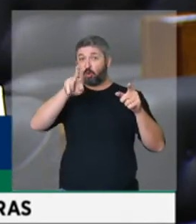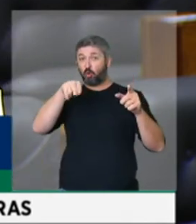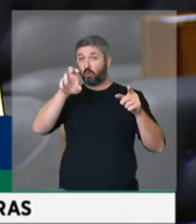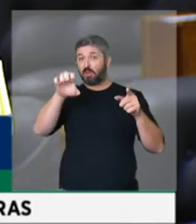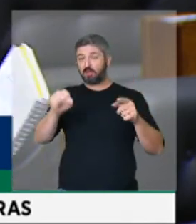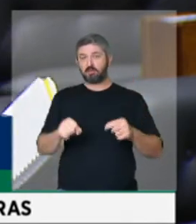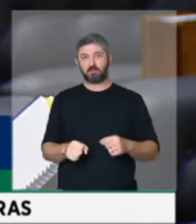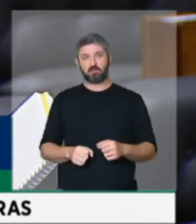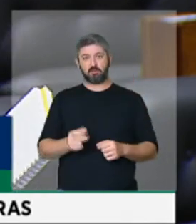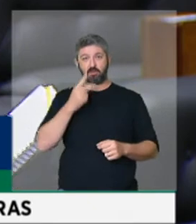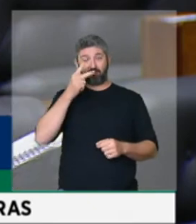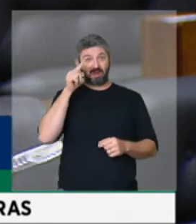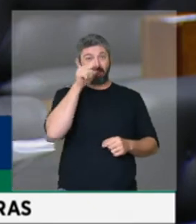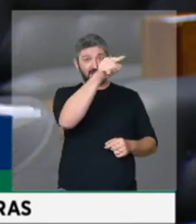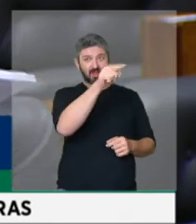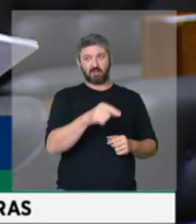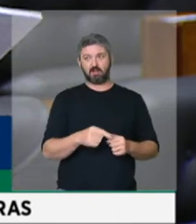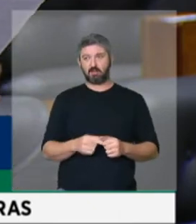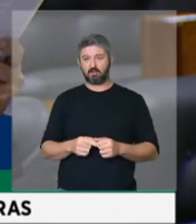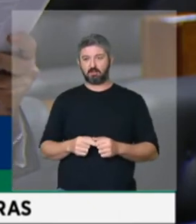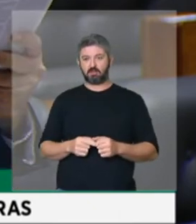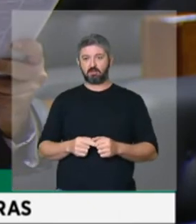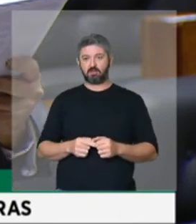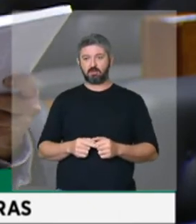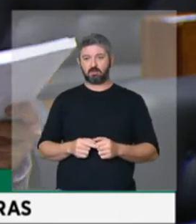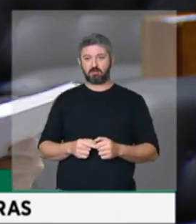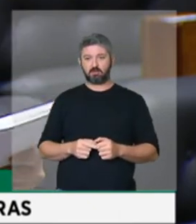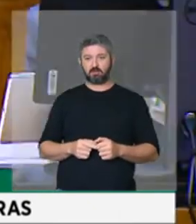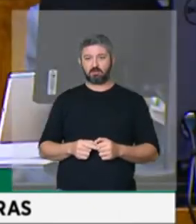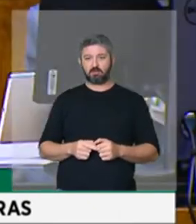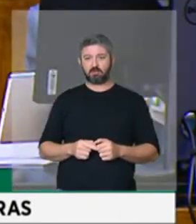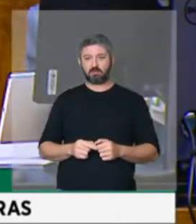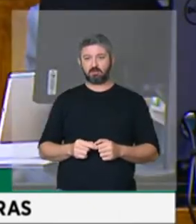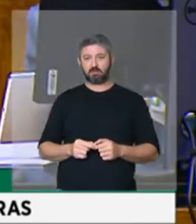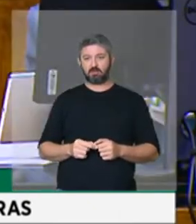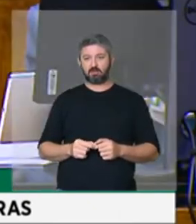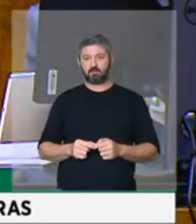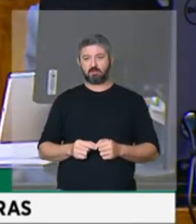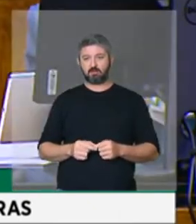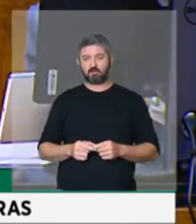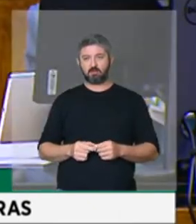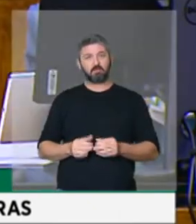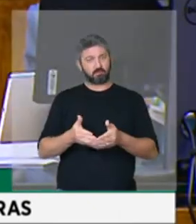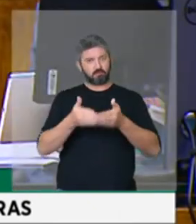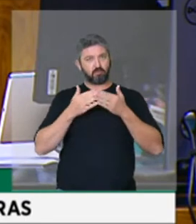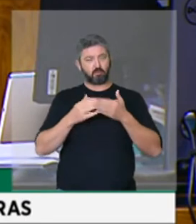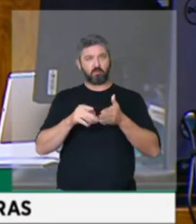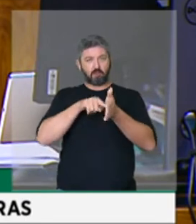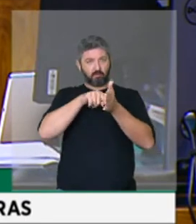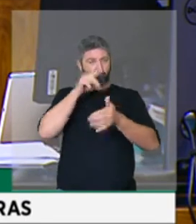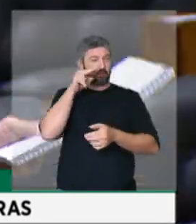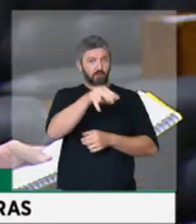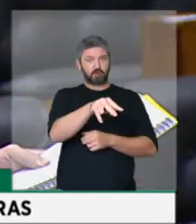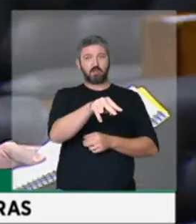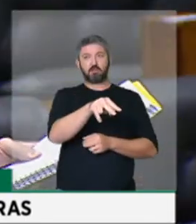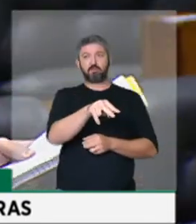DEPUTADO FOI... AO MICROFONE E... DIZ TENHO AÇÕES... VOU ME BENEFICIAR... DO PROCESSO DE PRIVATIZAÇÃO. FOI O DEPUTADO BIBO NUNES. QUEM